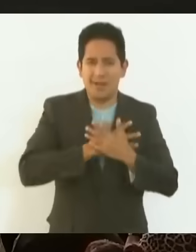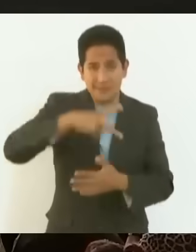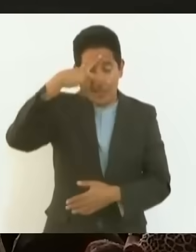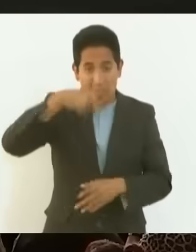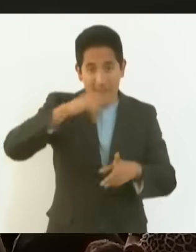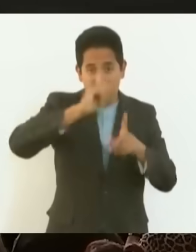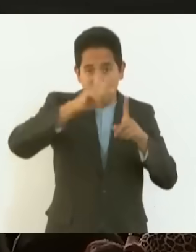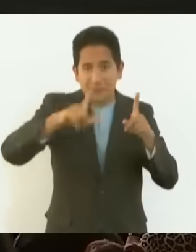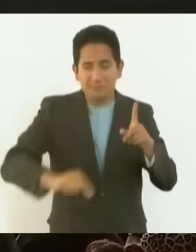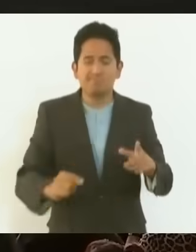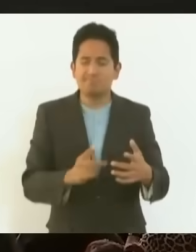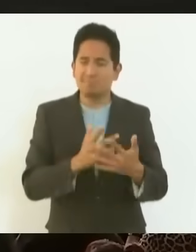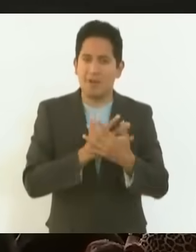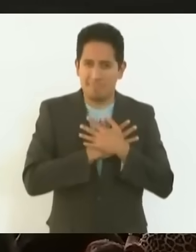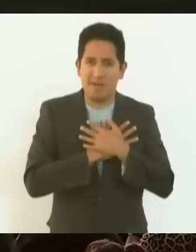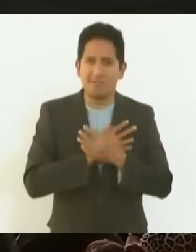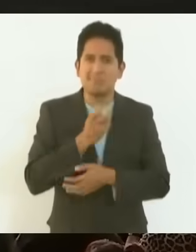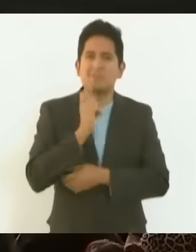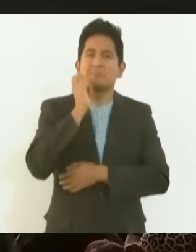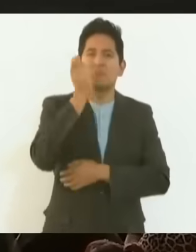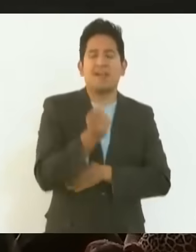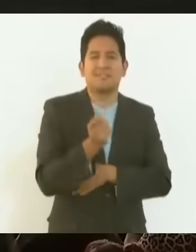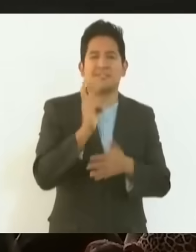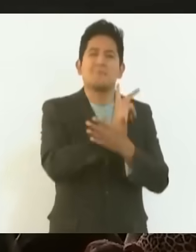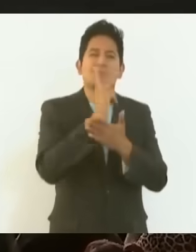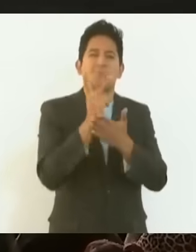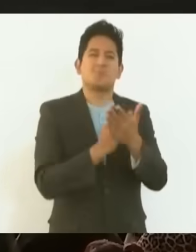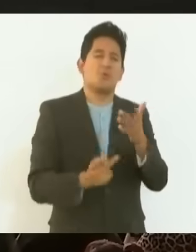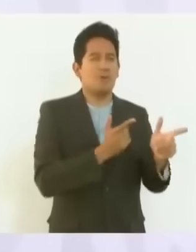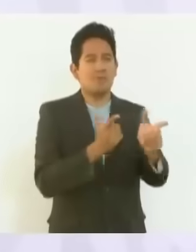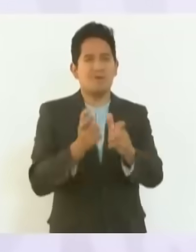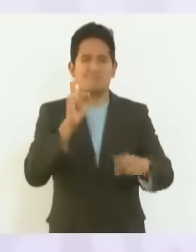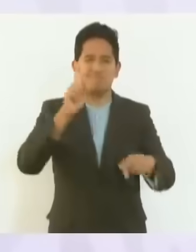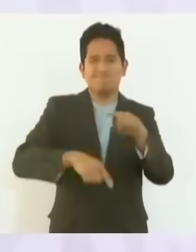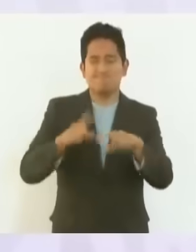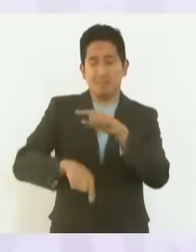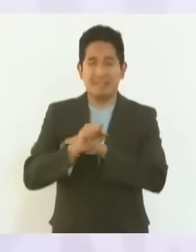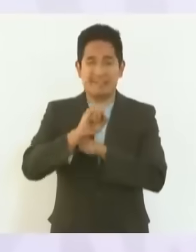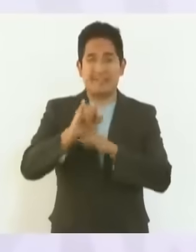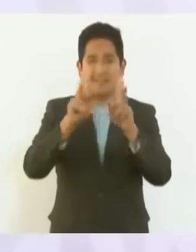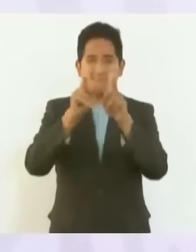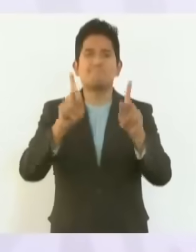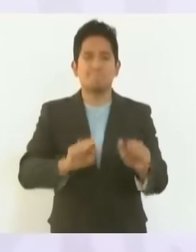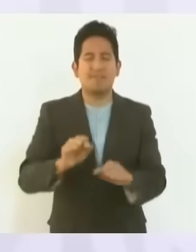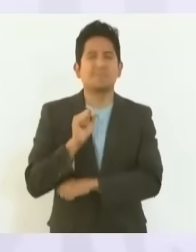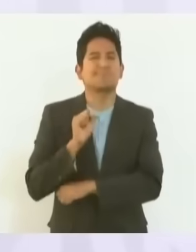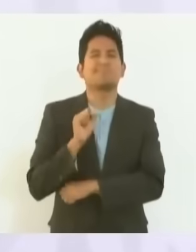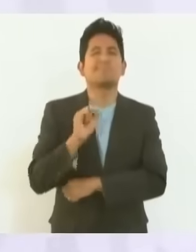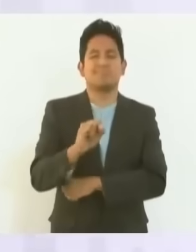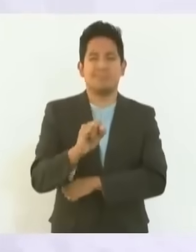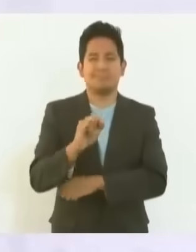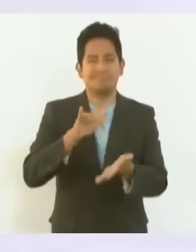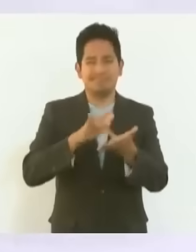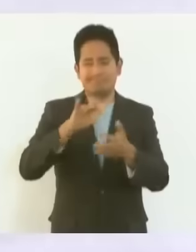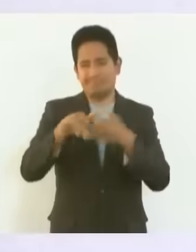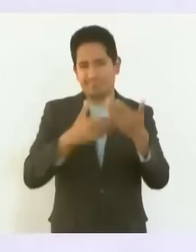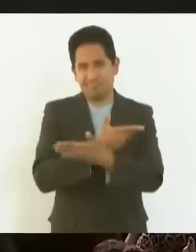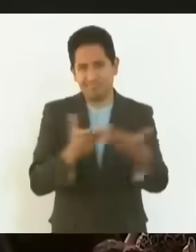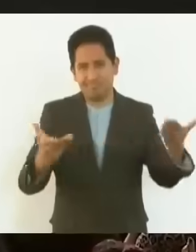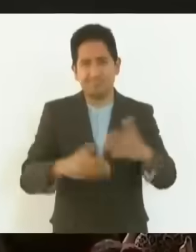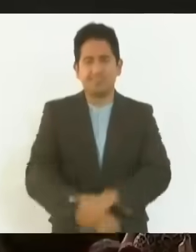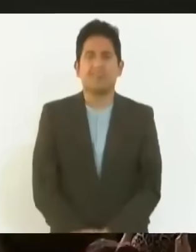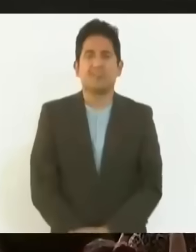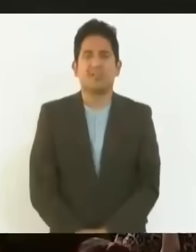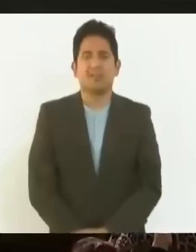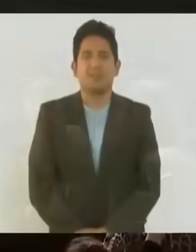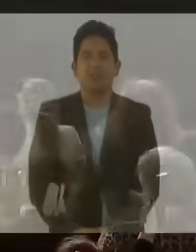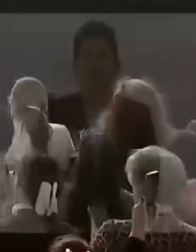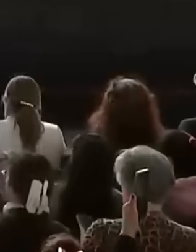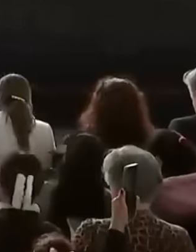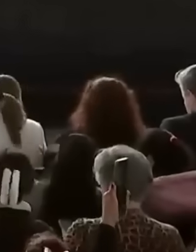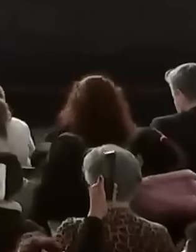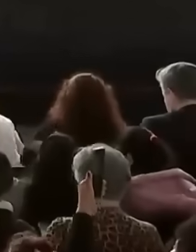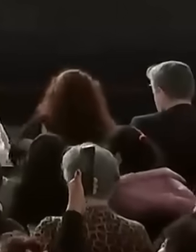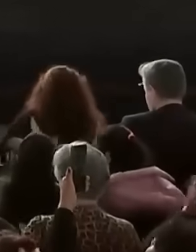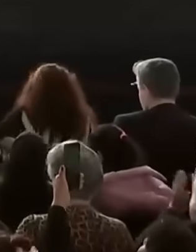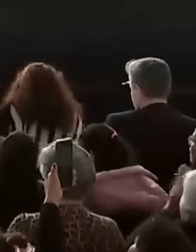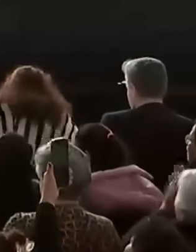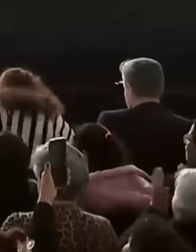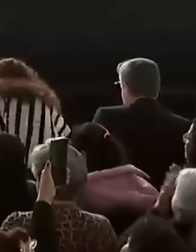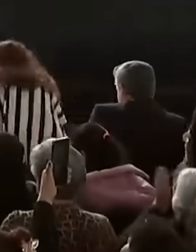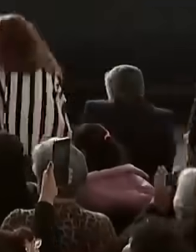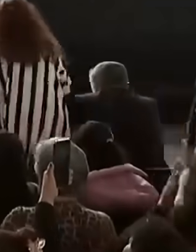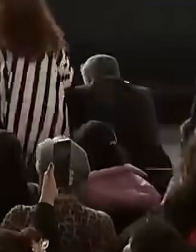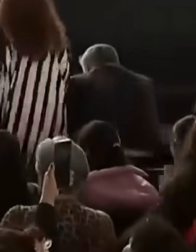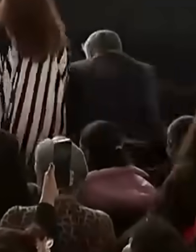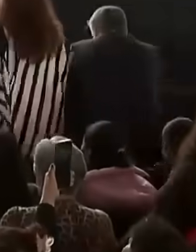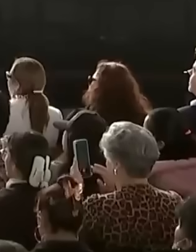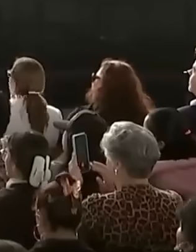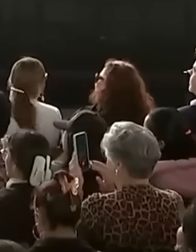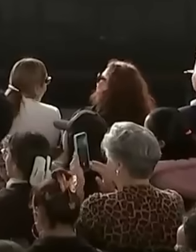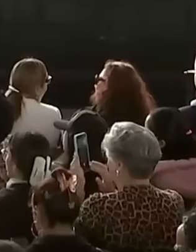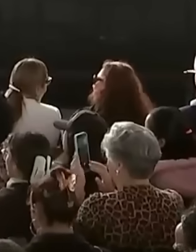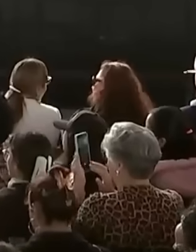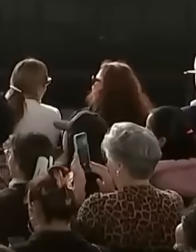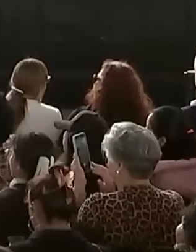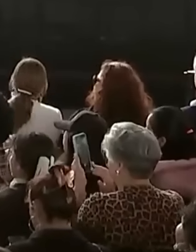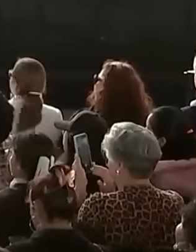es sí al desarme, sí a la paz, la dignidad del pueblo de México. Muchas gracias a todas las